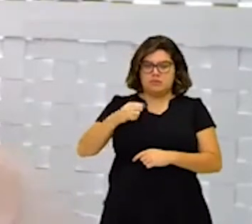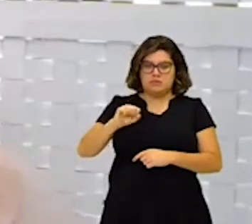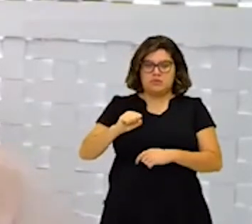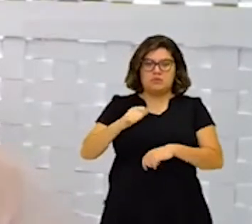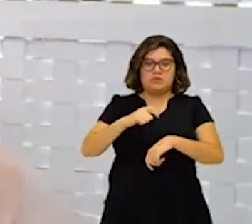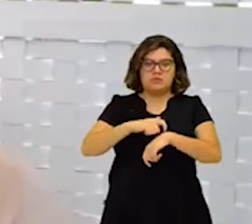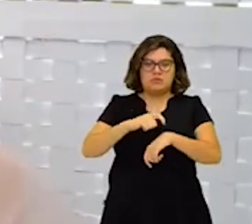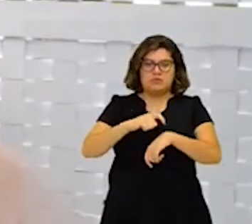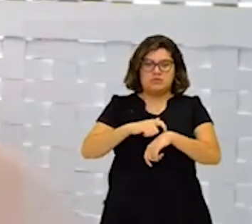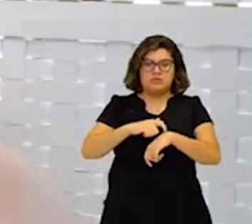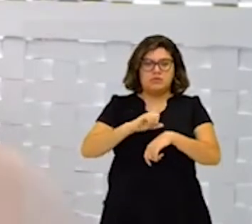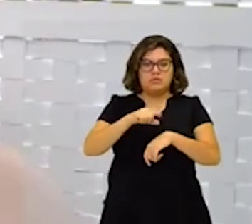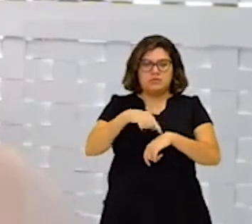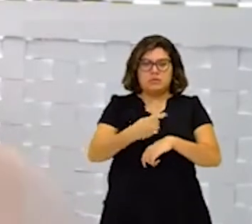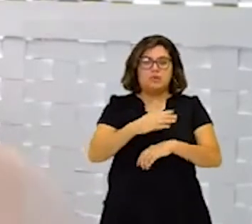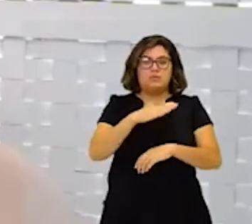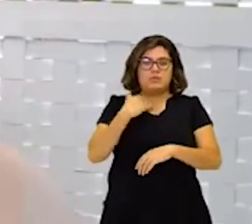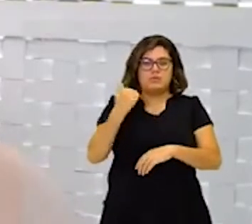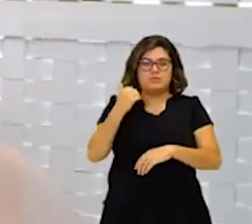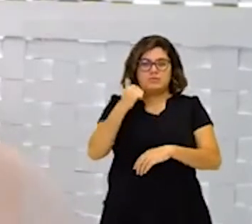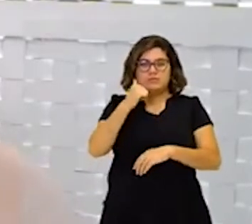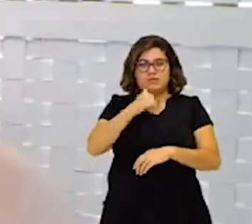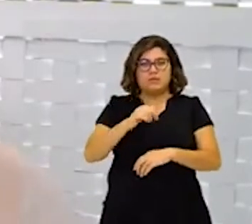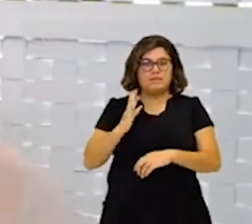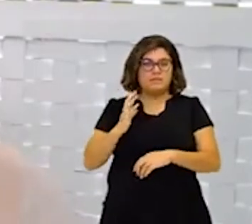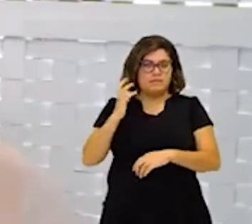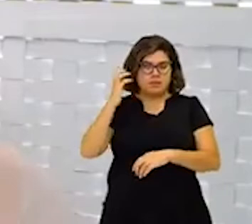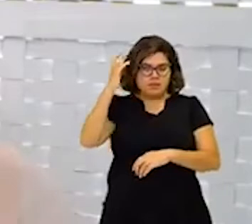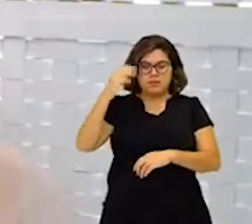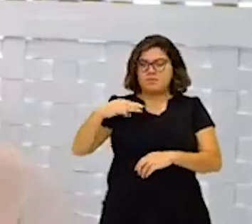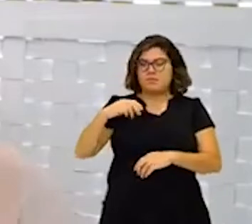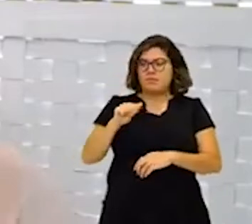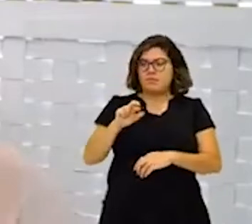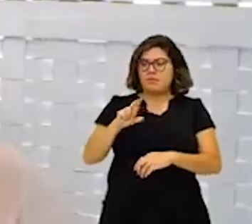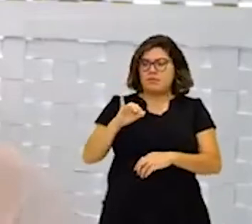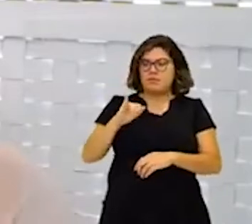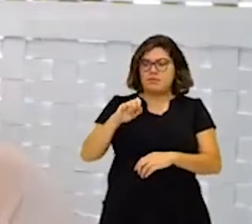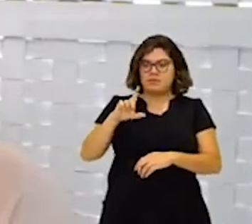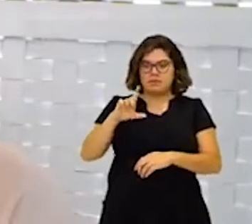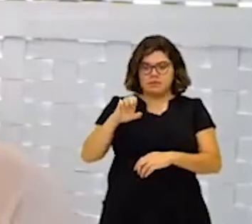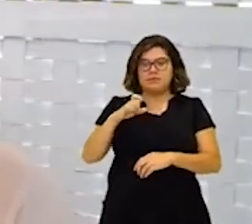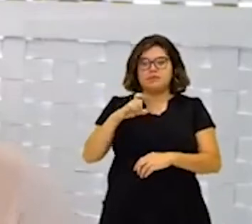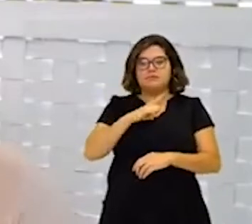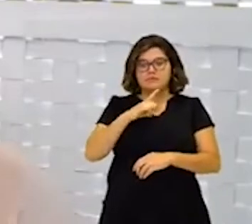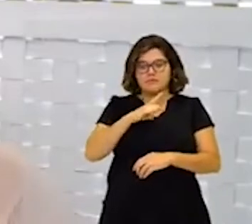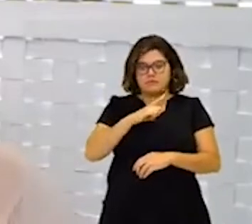Franco e Eu repito não é à toa acho que num contexto bem desafiador há mais mulheres negras